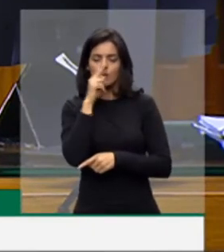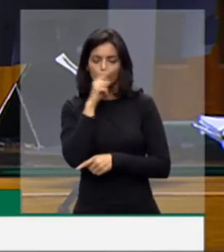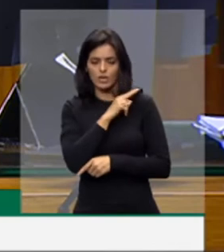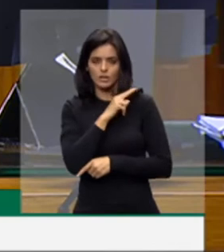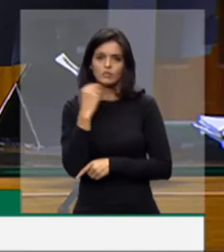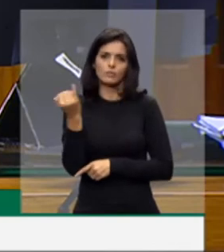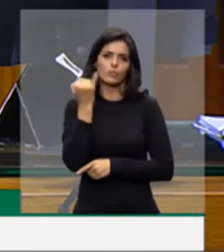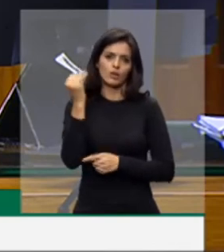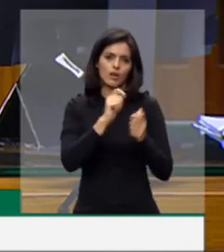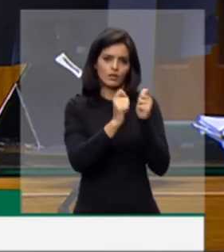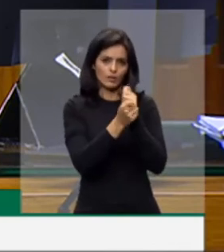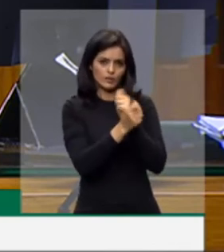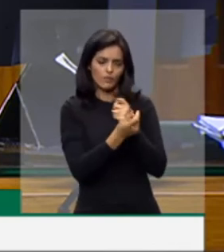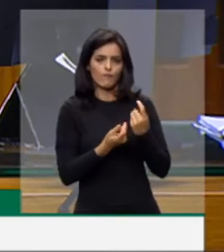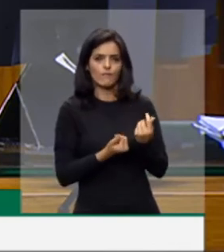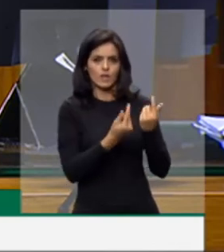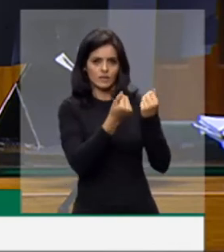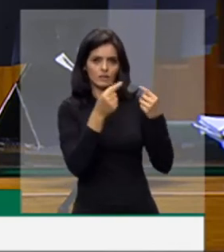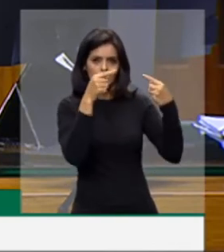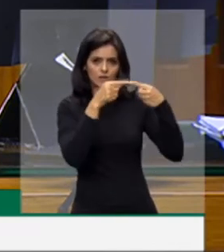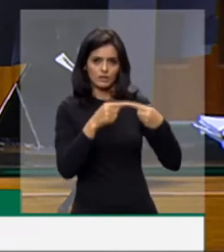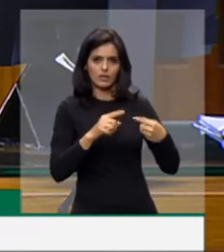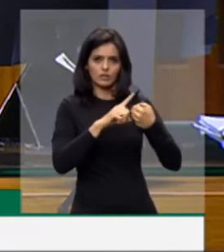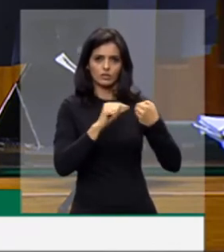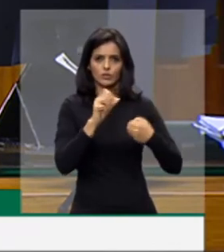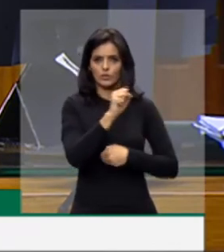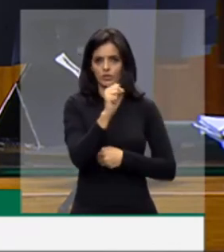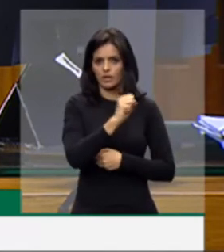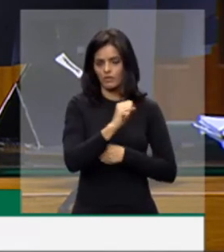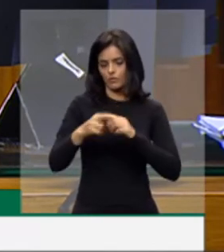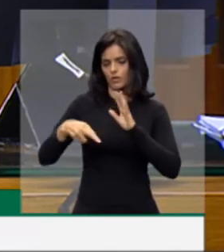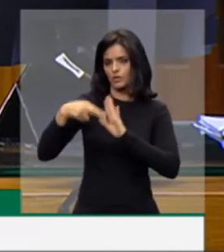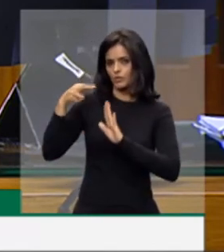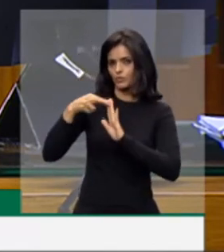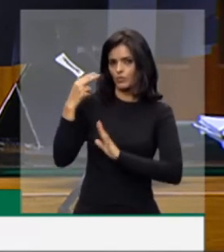DOS PRESSUPOSTOS CONSTITUCIONAIS DE RELEVÂNCIA E URGÊNCIA E DE SUA